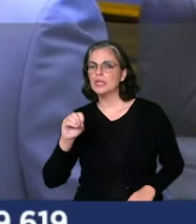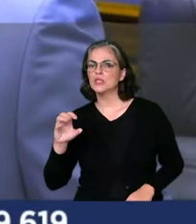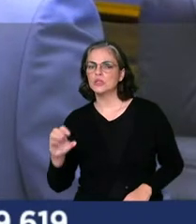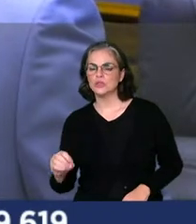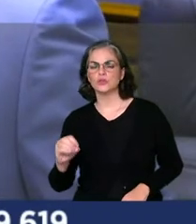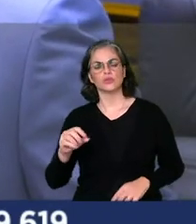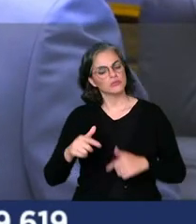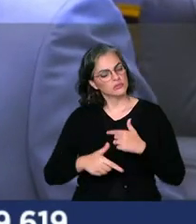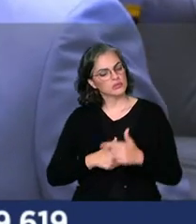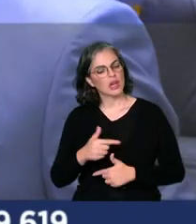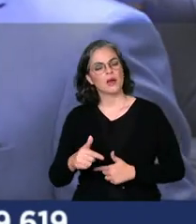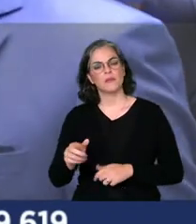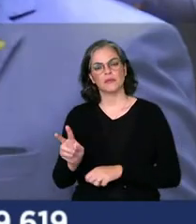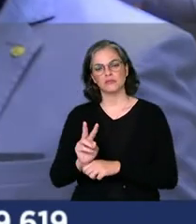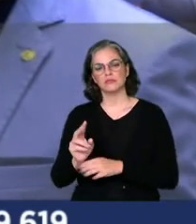PROFISSIONAIS QUE VÃO FICANDO PELO BRASIL.